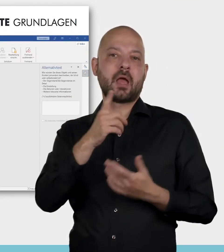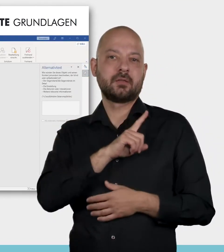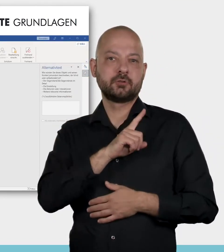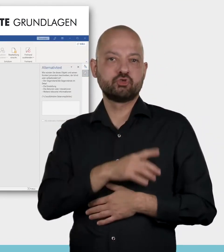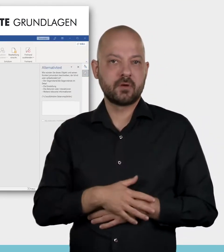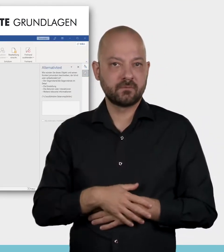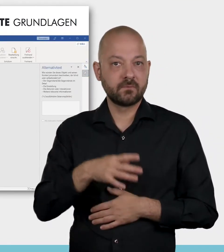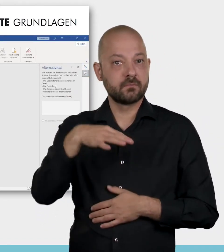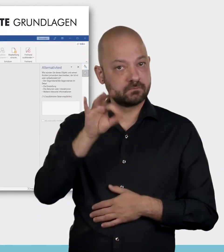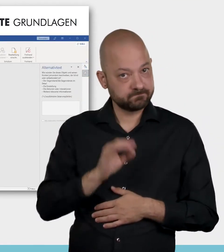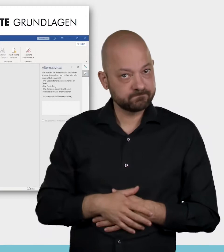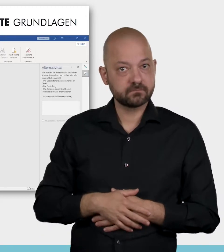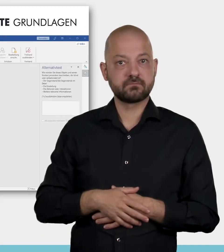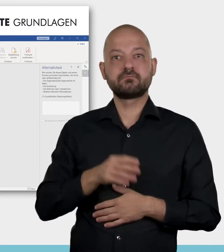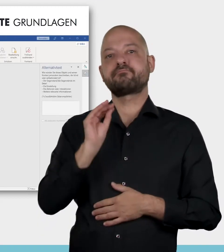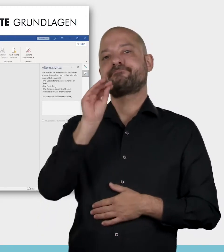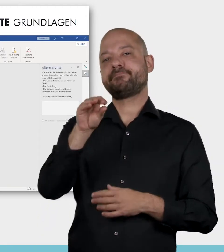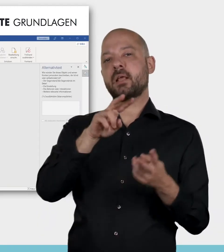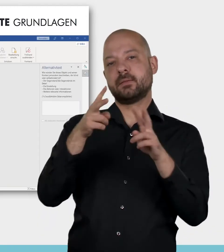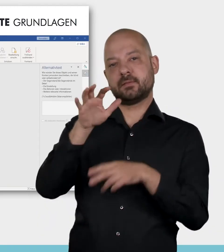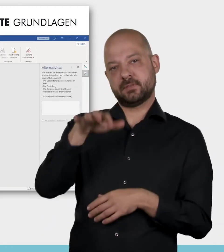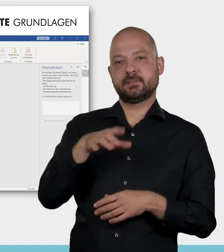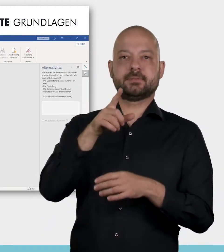Unter „Alternativtext“ fügen Sie den Text ein.